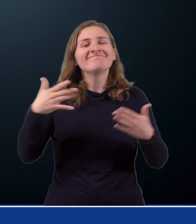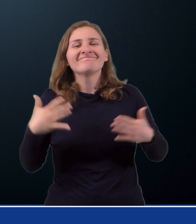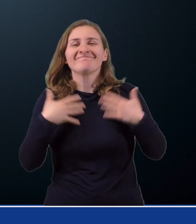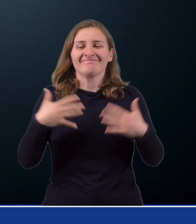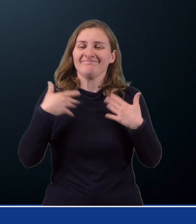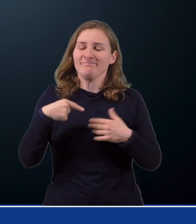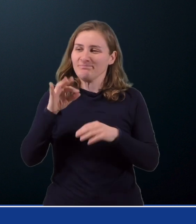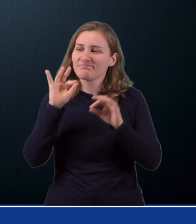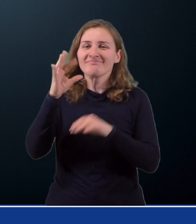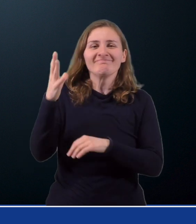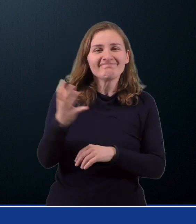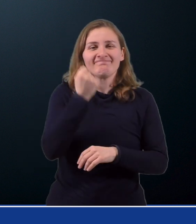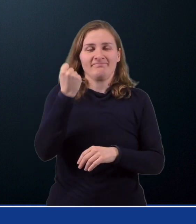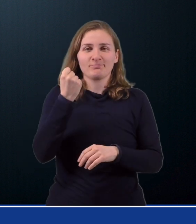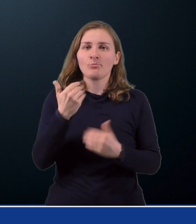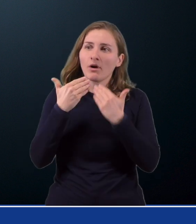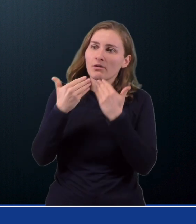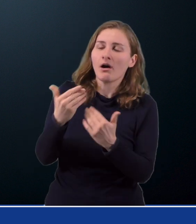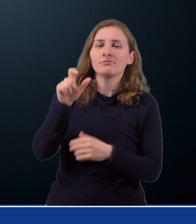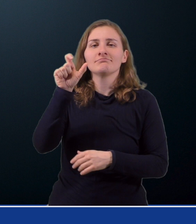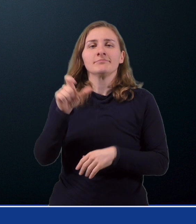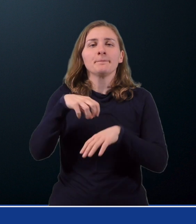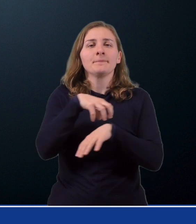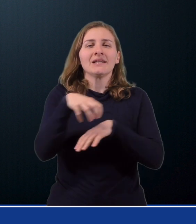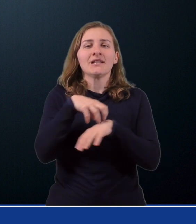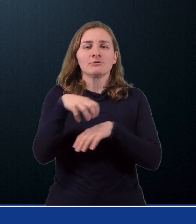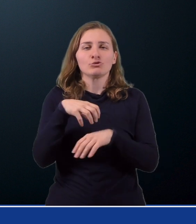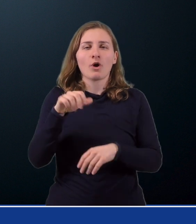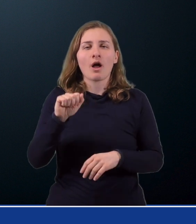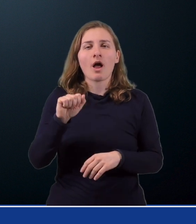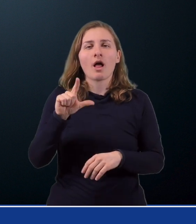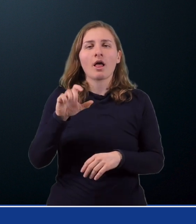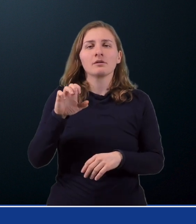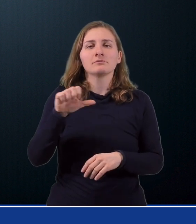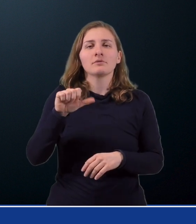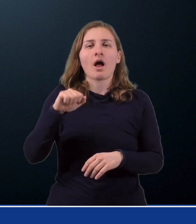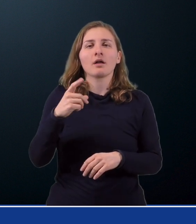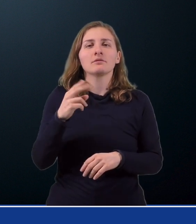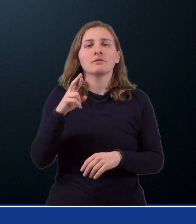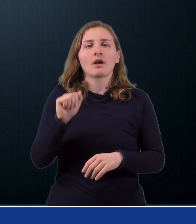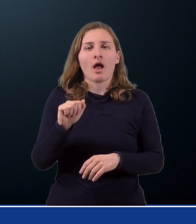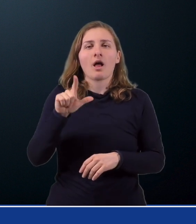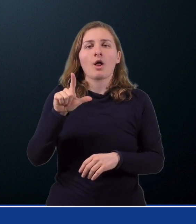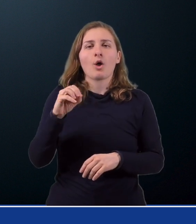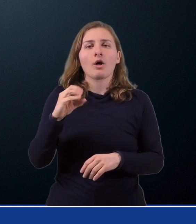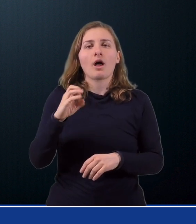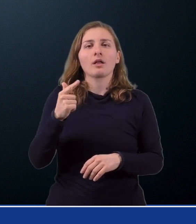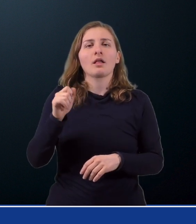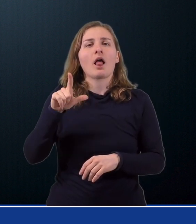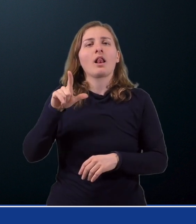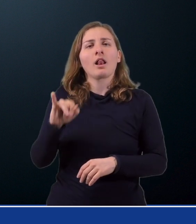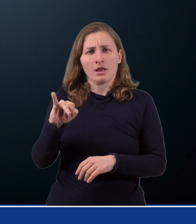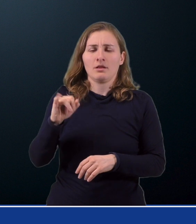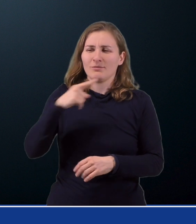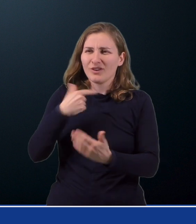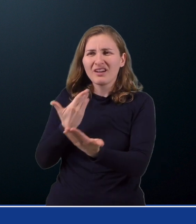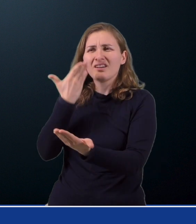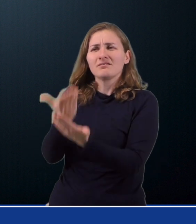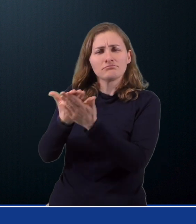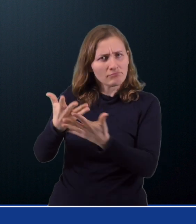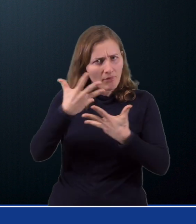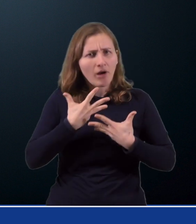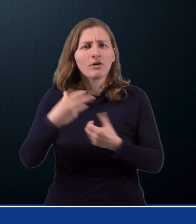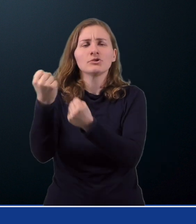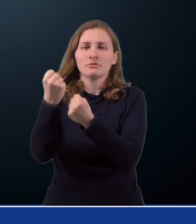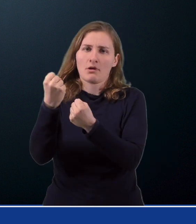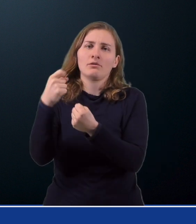“Siamo lieti di questo traguardo e grati al Ministro Alessandra Locatelli per aver recepito in toto la nostra istanza.